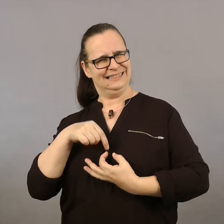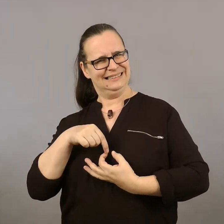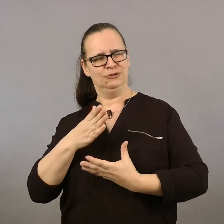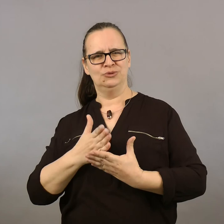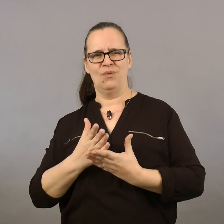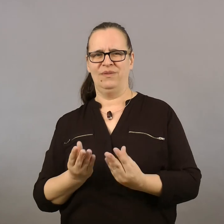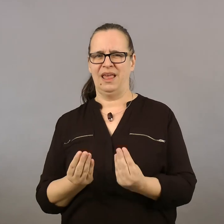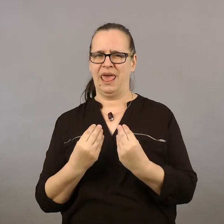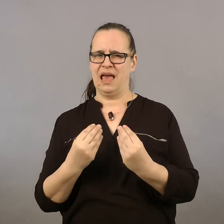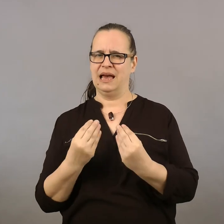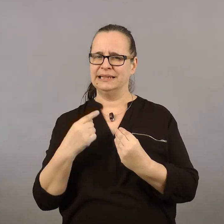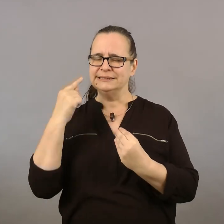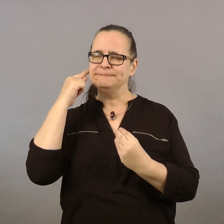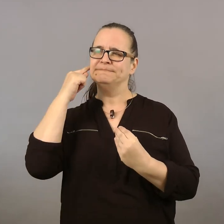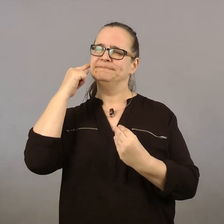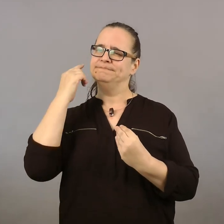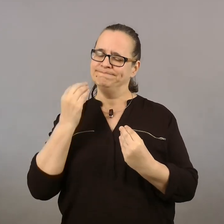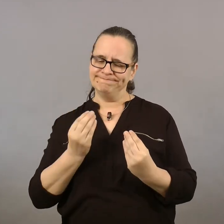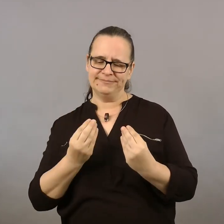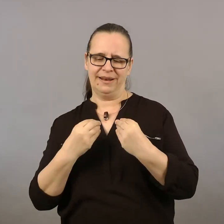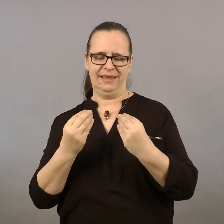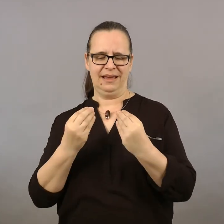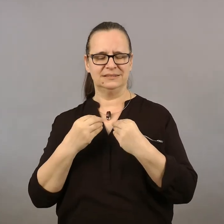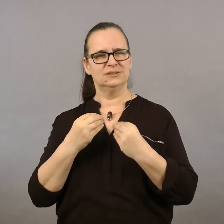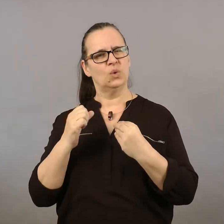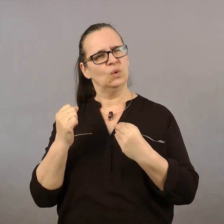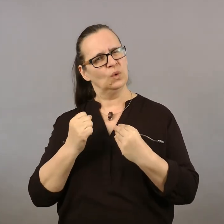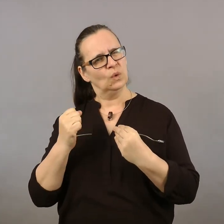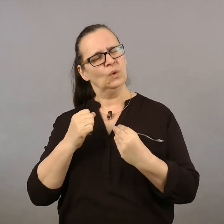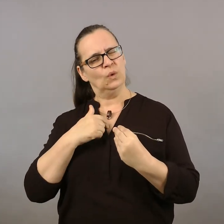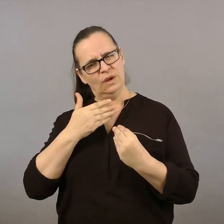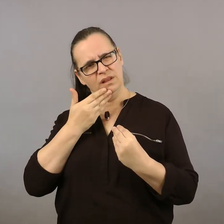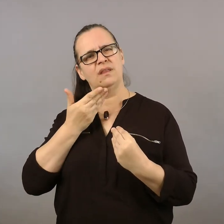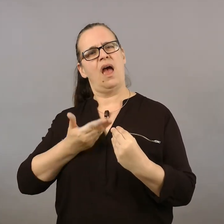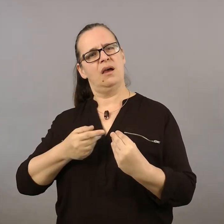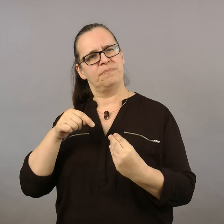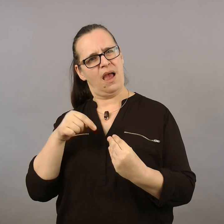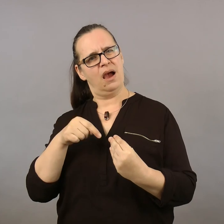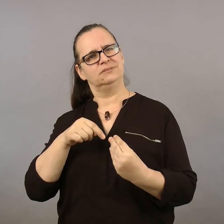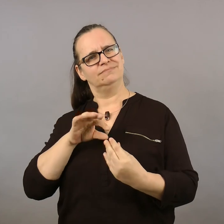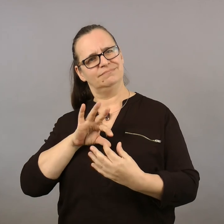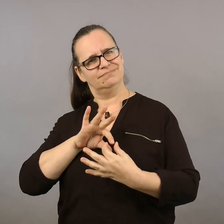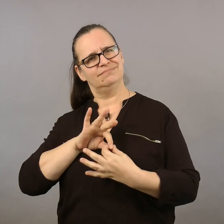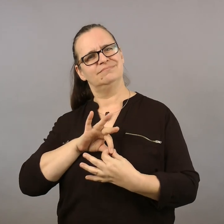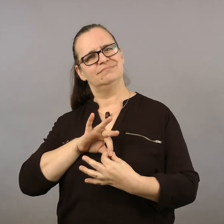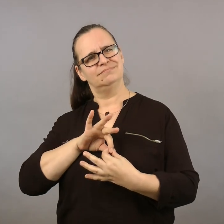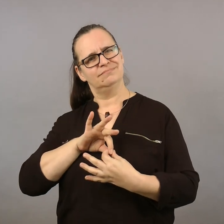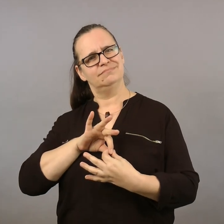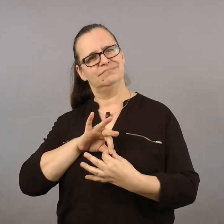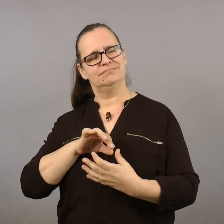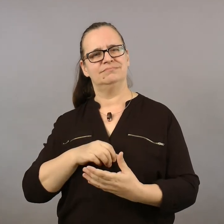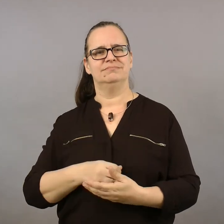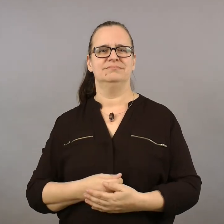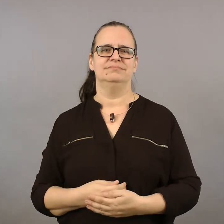Das erinnert mich und macht mich dankbar.